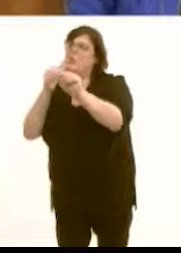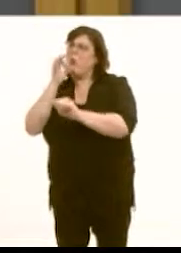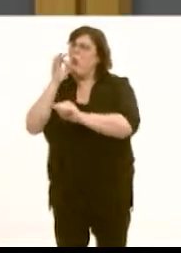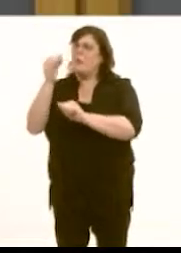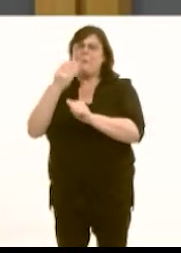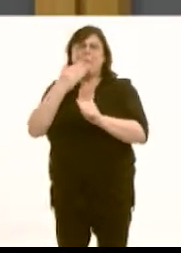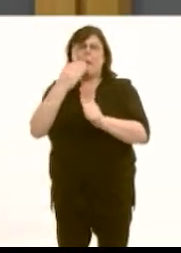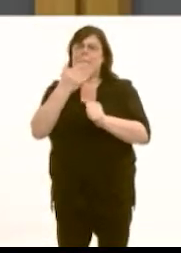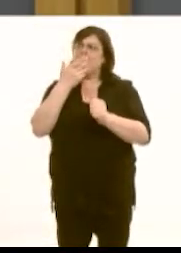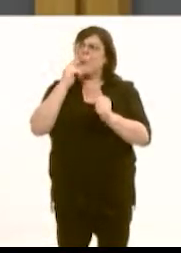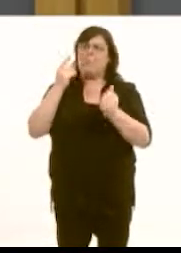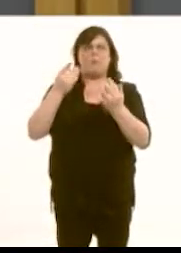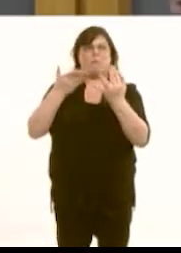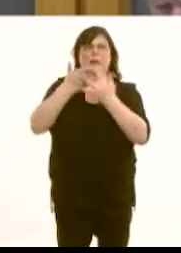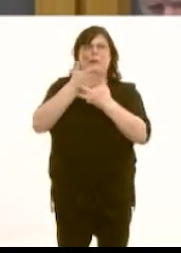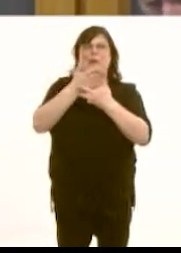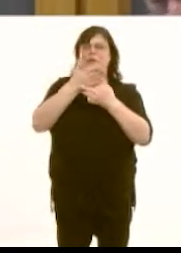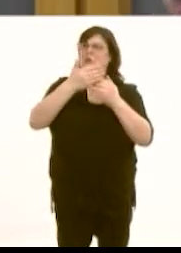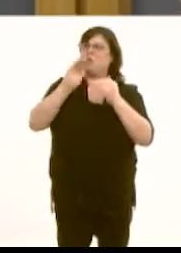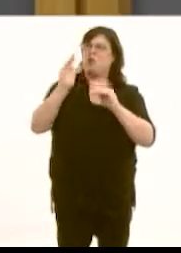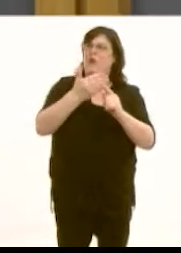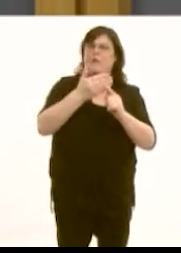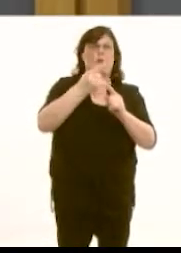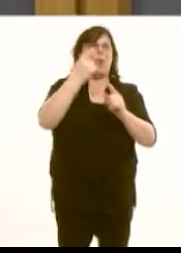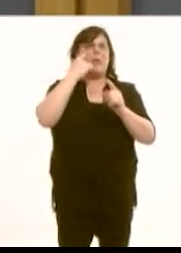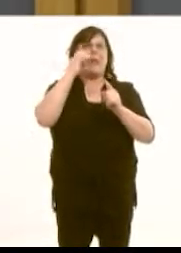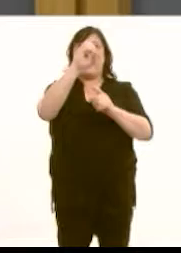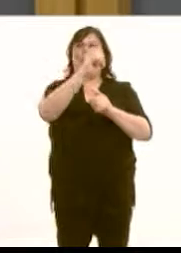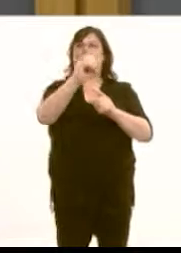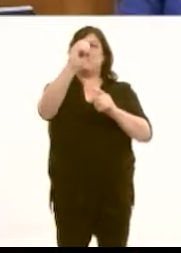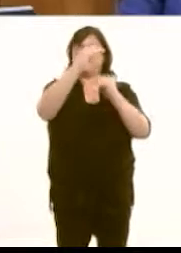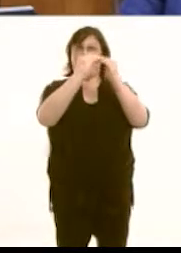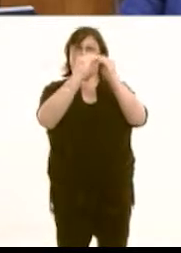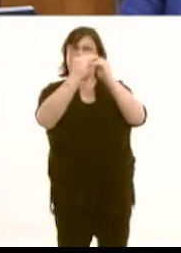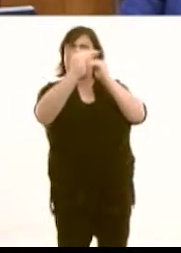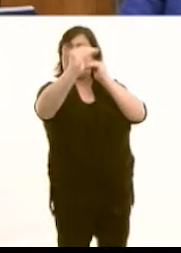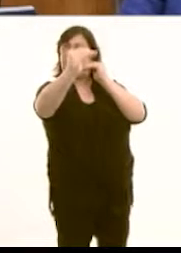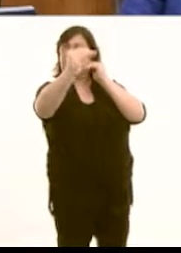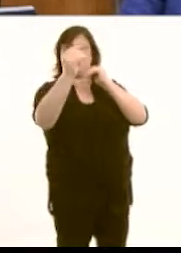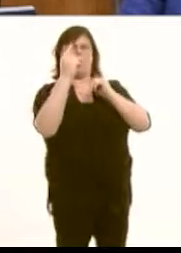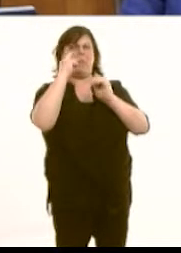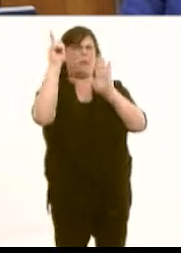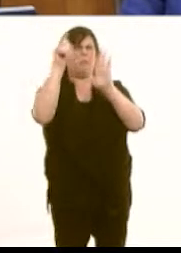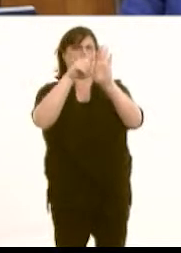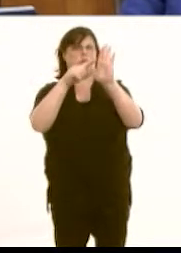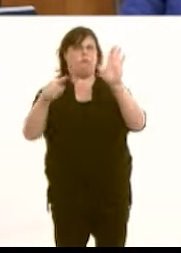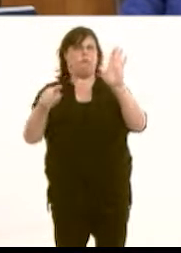yn meddwl byddai Ynys MÙn yn weddol rwydd o ran cael signal iír rhan fwyaf o gymunedau ar Ynys MÙn ei hunan.